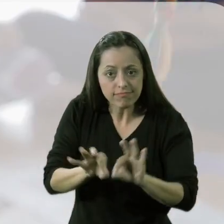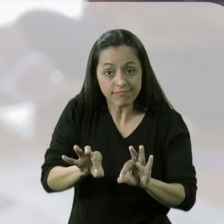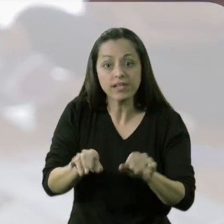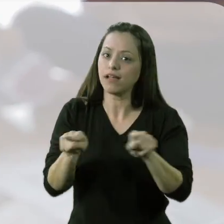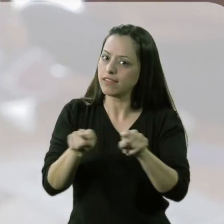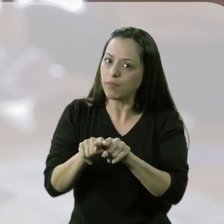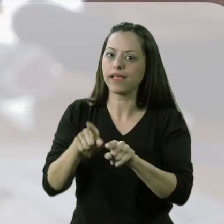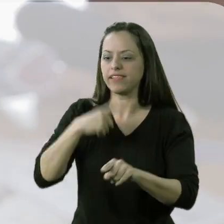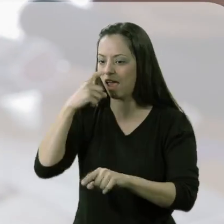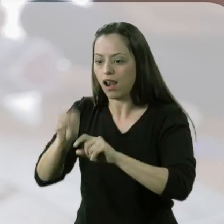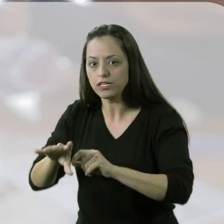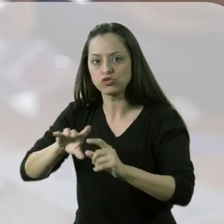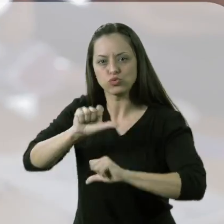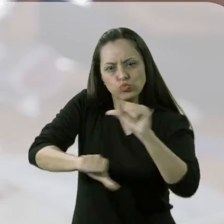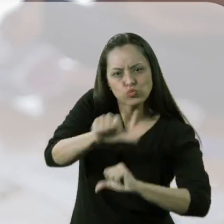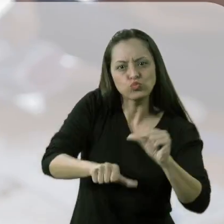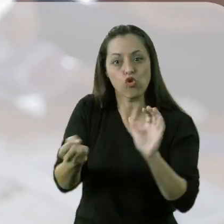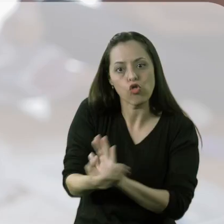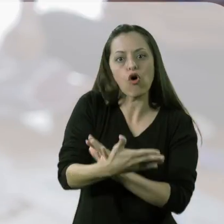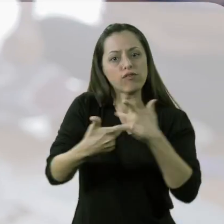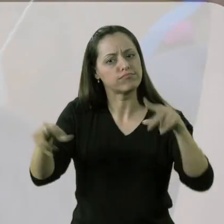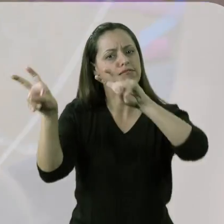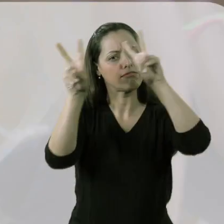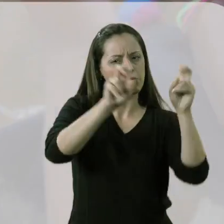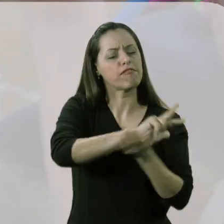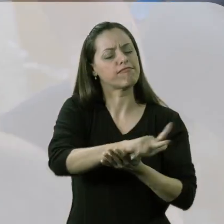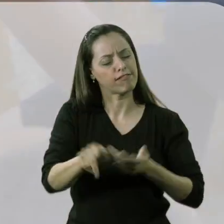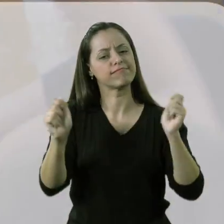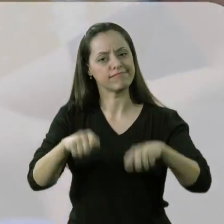Você pode trabalhar a questão da reciclagem e abordar outros temas, outros assuntos.